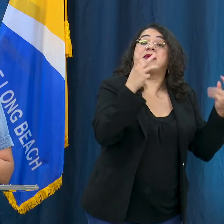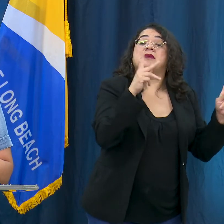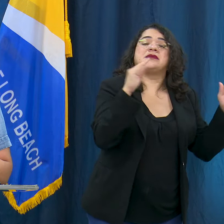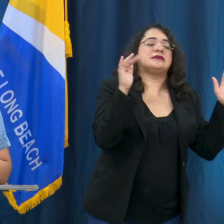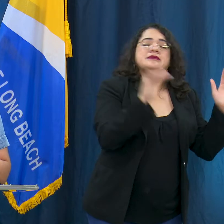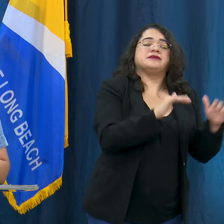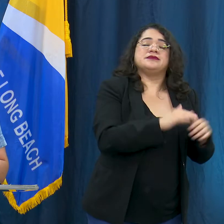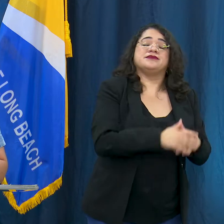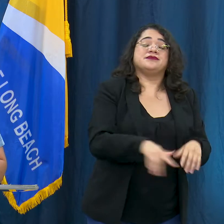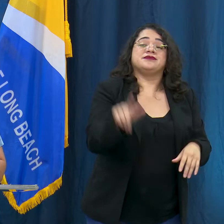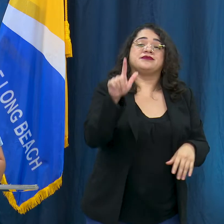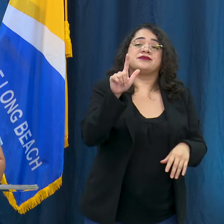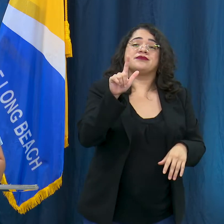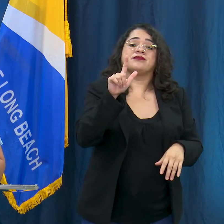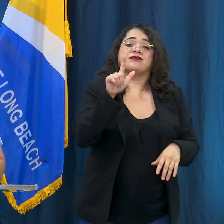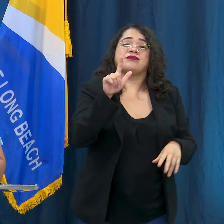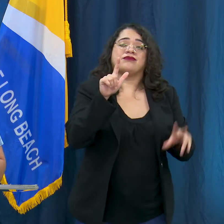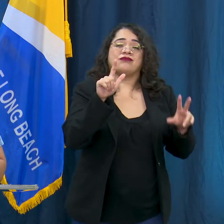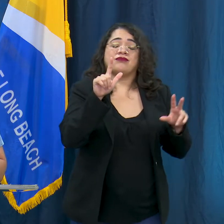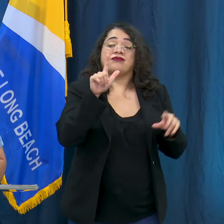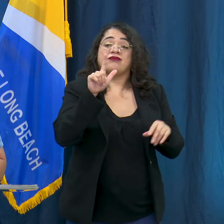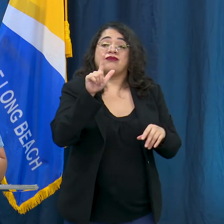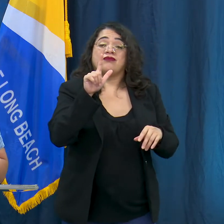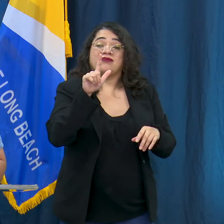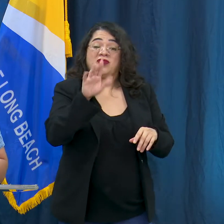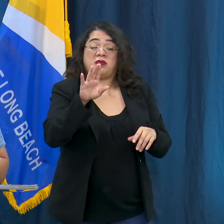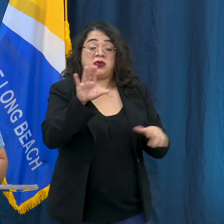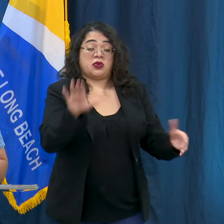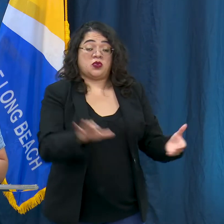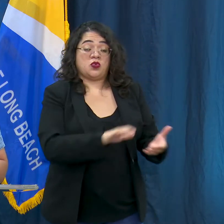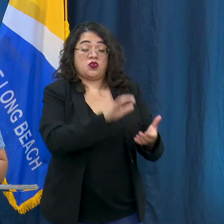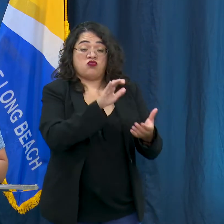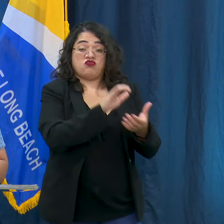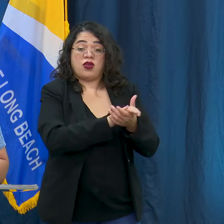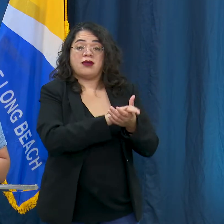Beach no per our en un Darla sera grassy o neighs de bodas hasta un nuevo visa